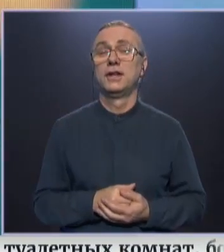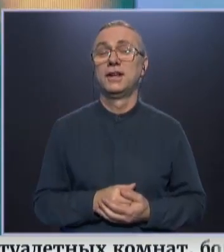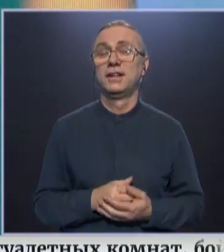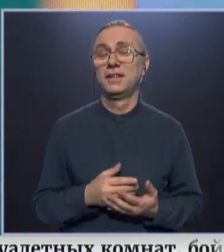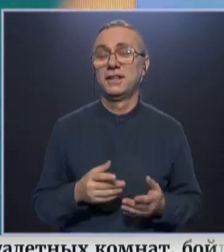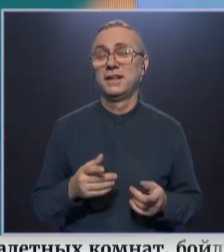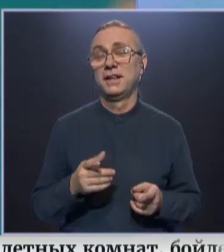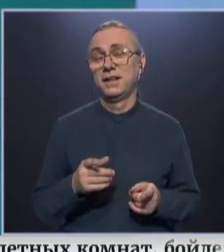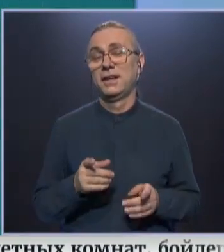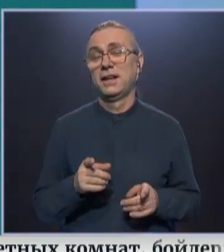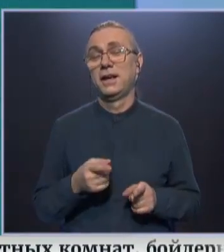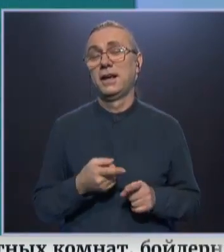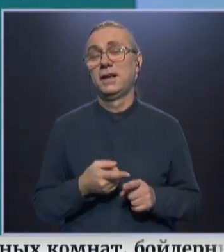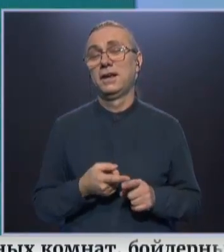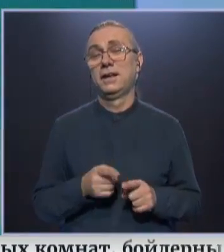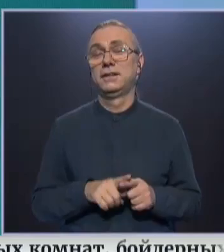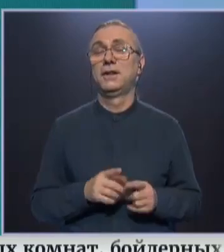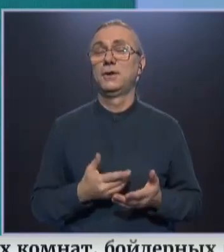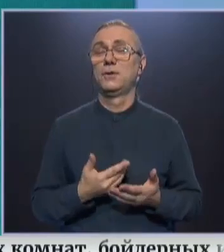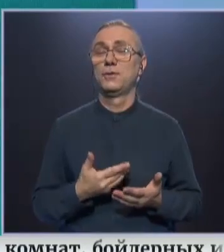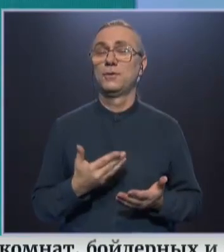не мальчишки как принято у нас а это очень даже такие